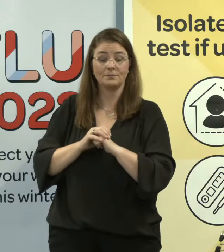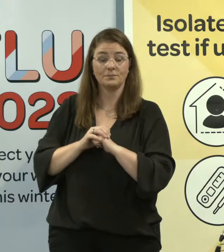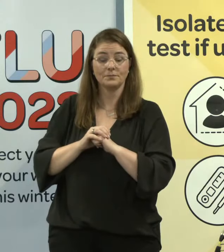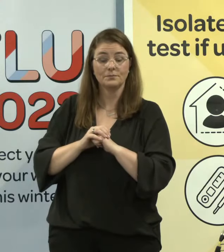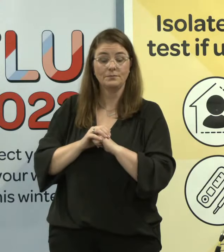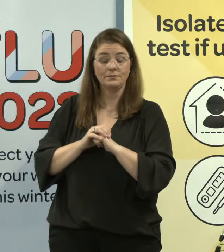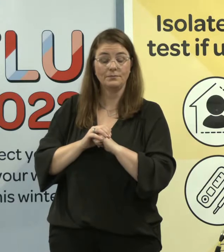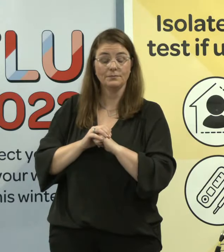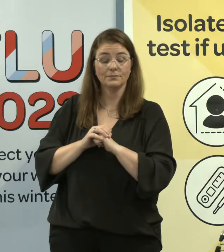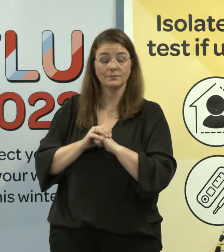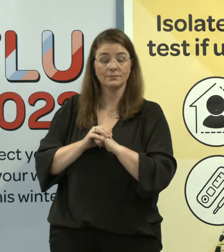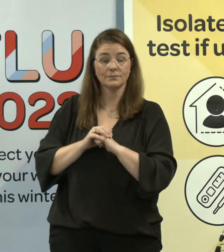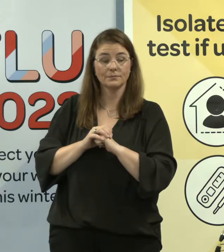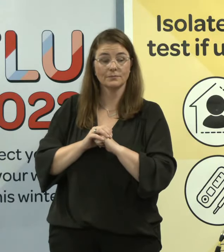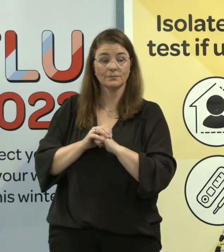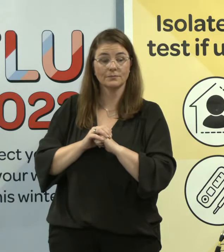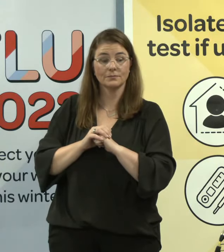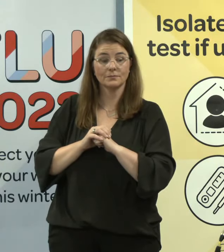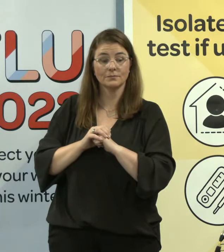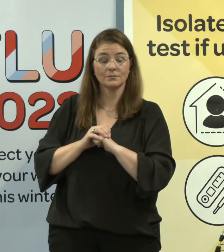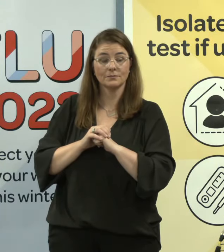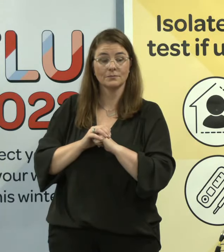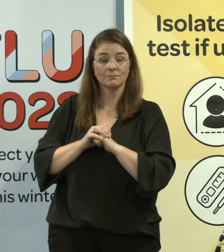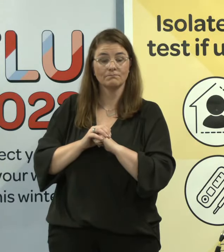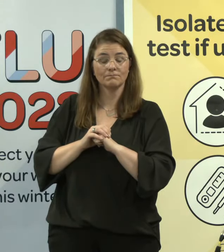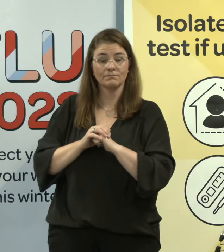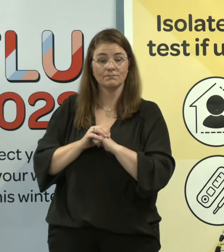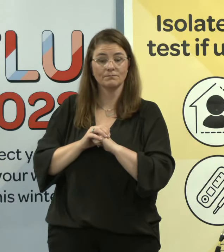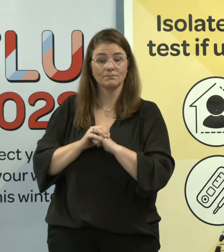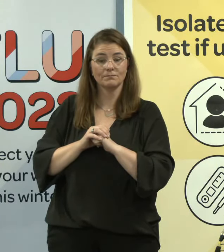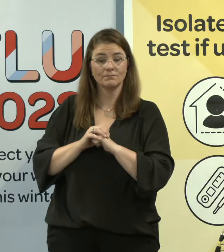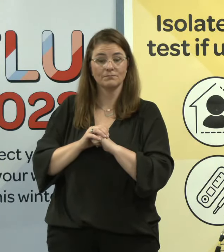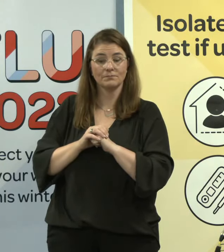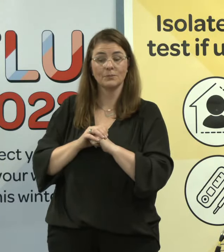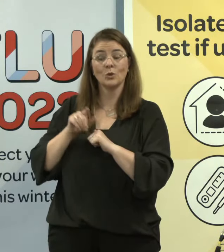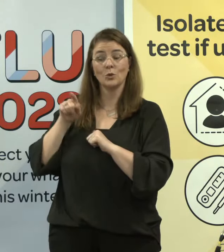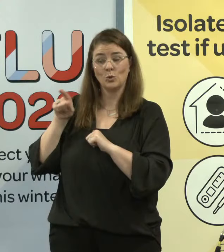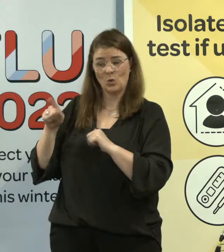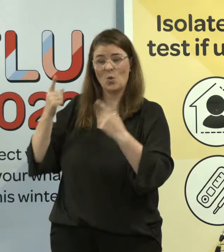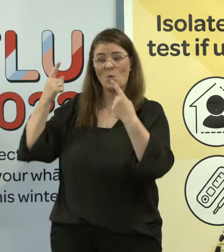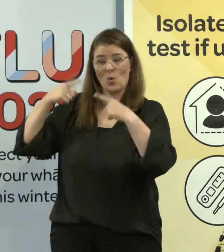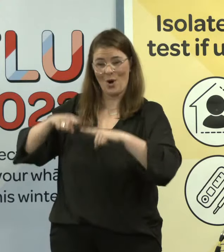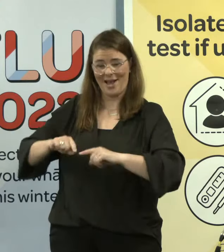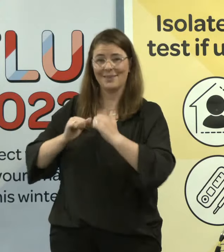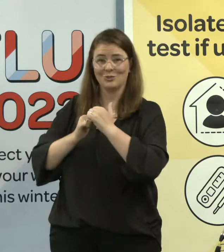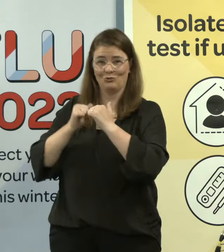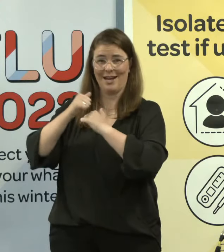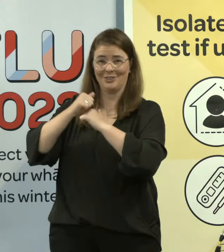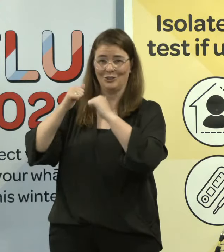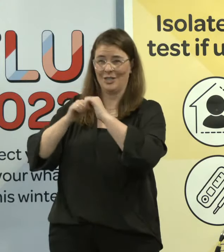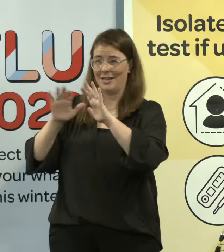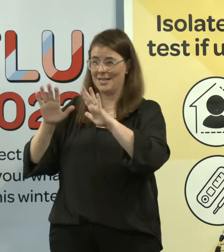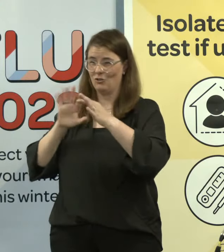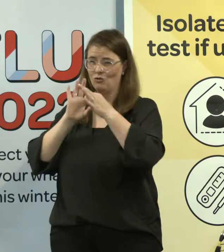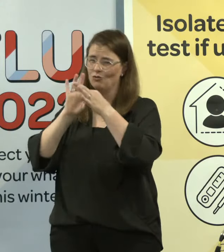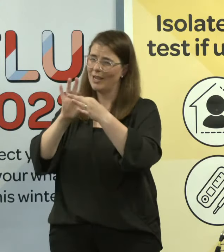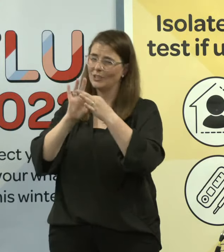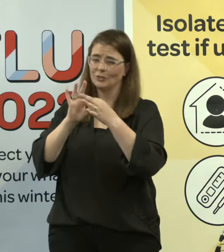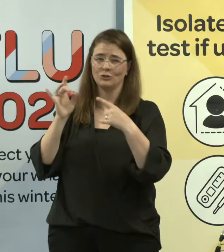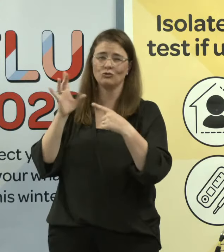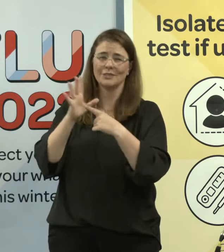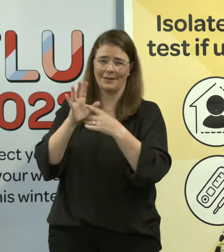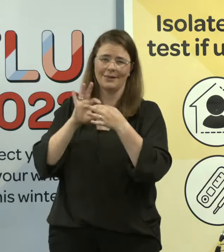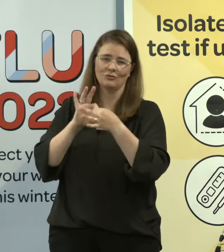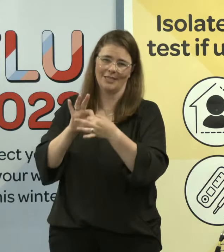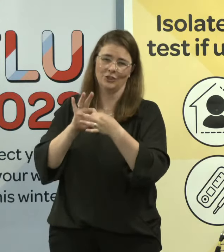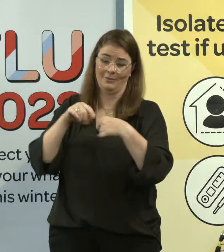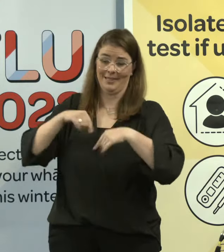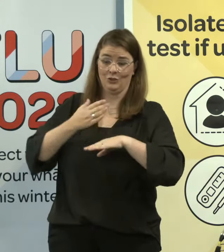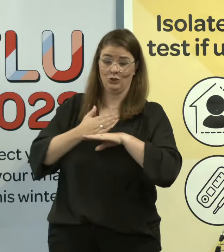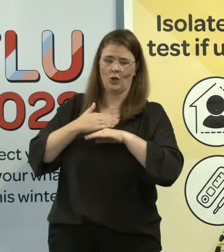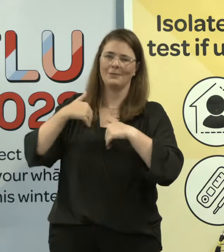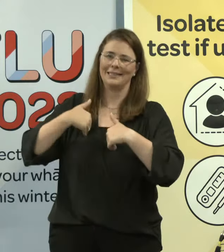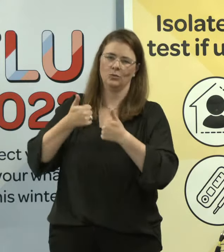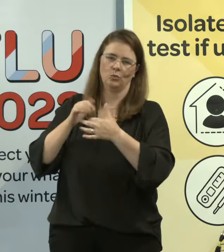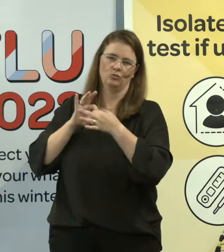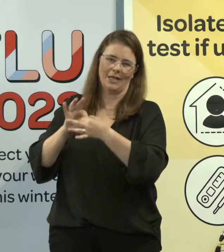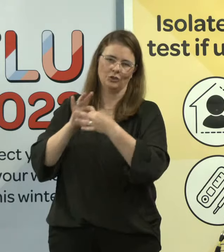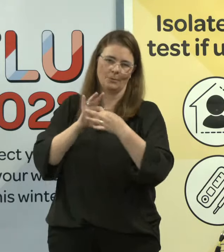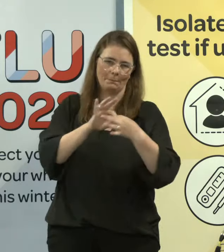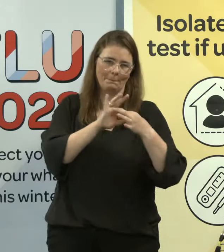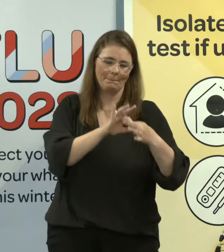Aotearoa. No reira taku tohutohu